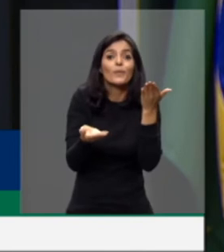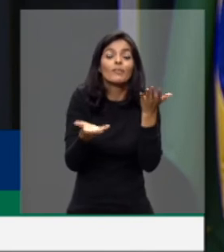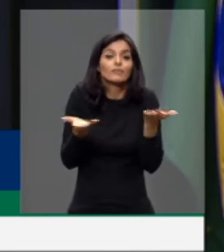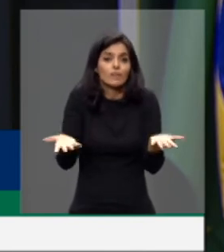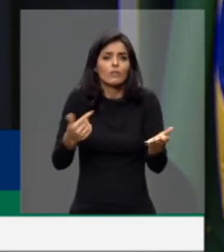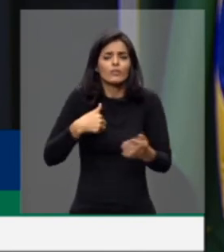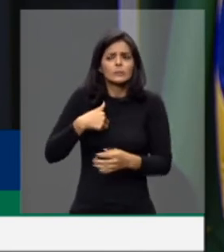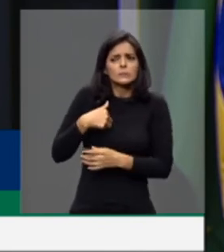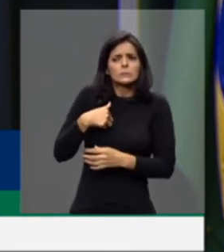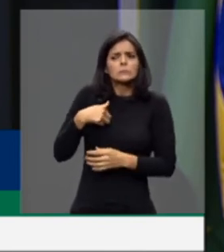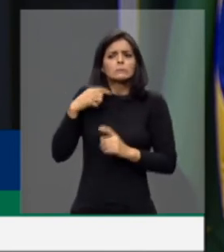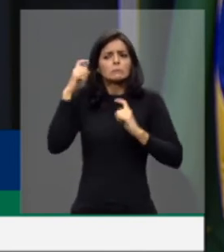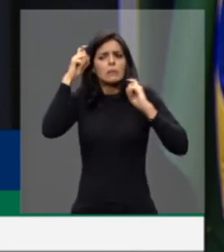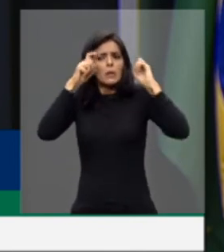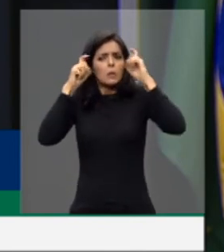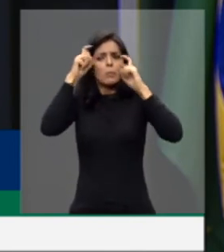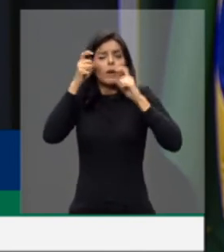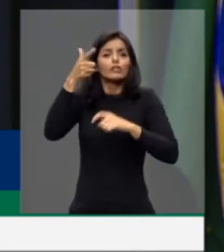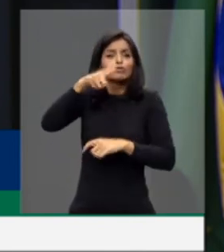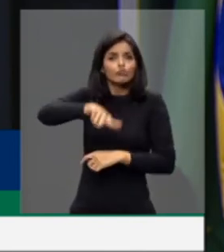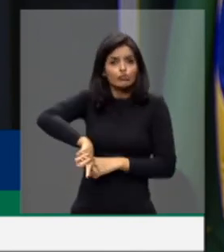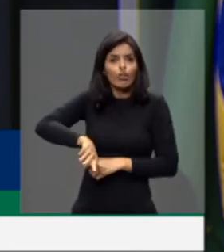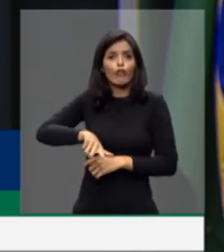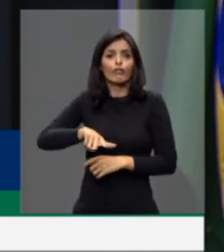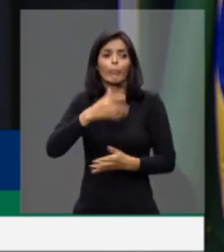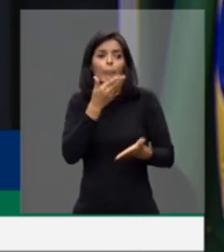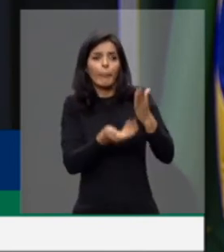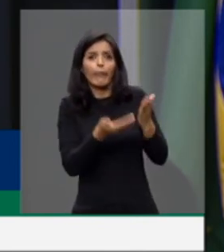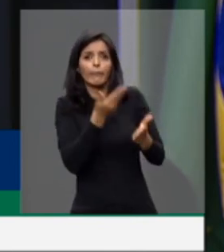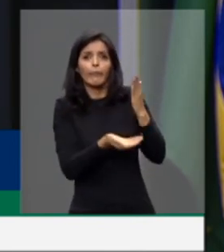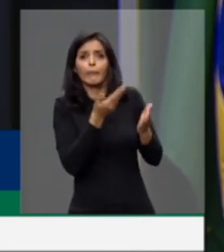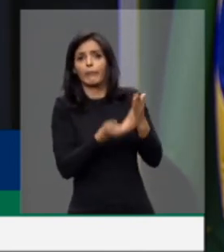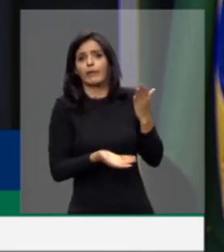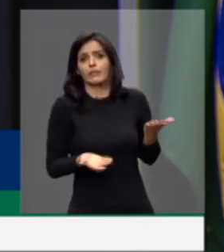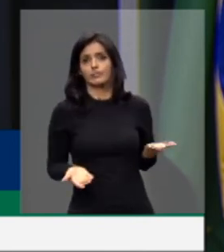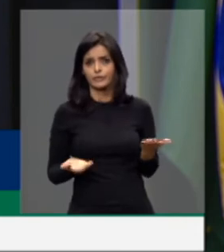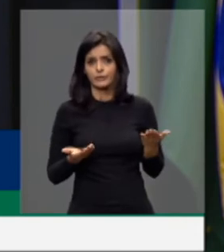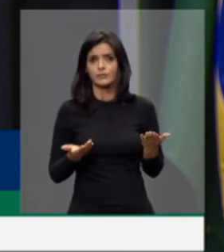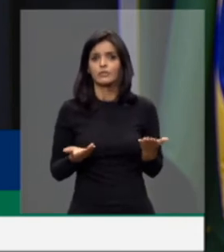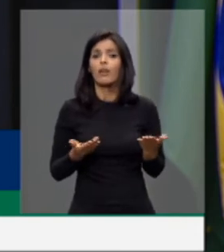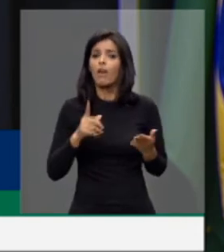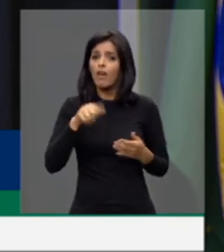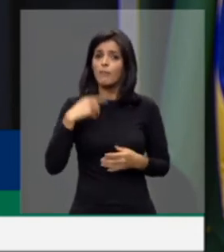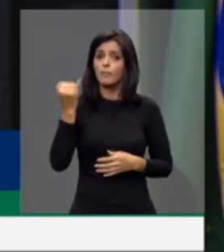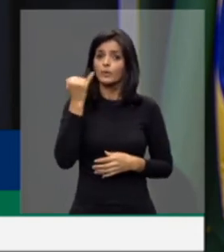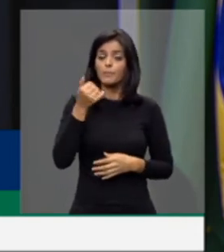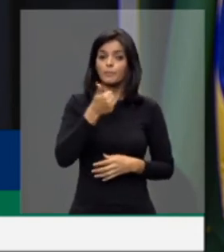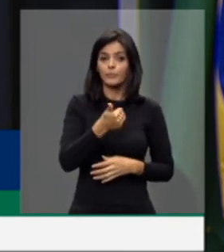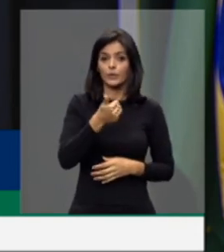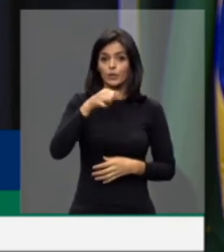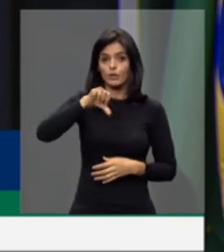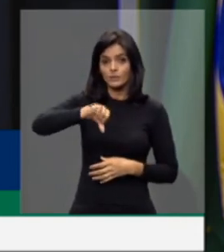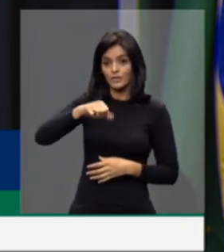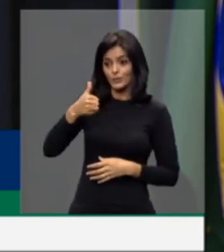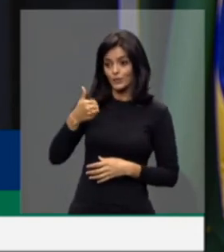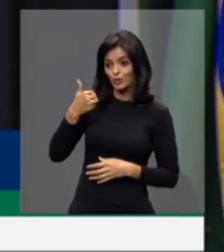DESSE PAÍS. QUANTAS OPORTUNIDADES NÓS JÁ PERDEMOS? E EU FICO RECEOSO DE NÓS TERMOS DE NOVO UM